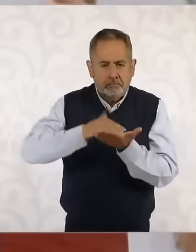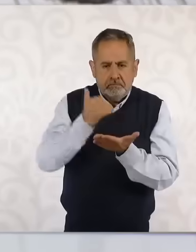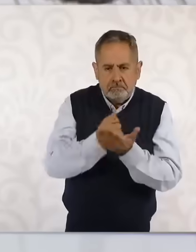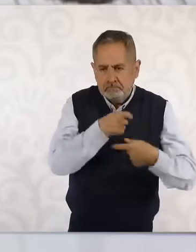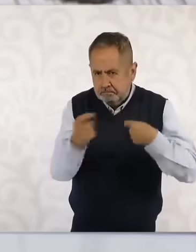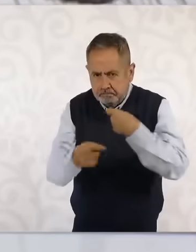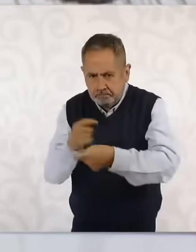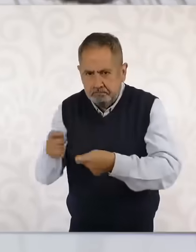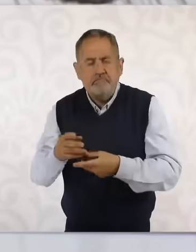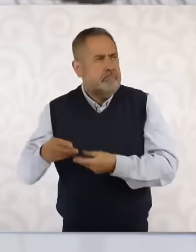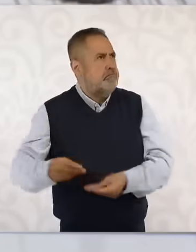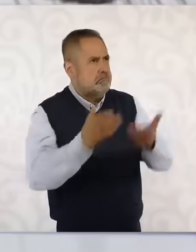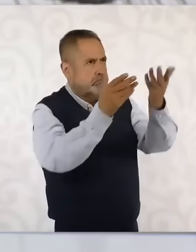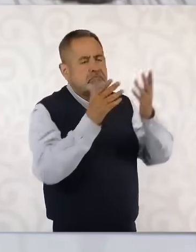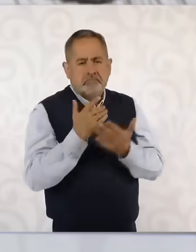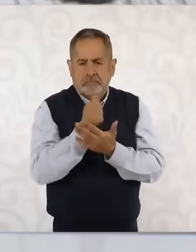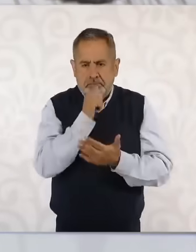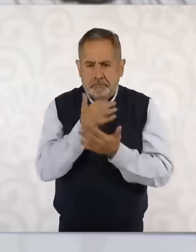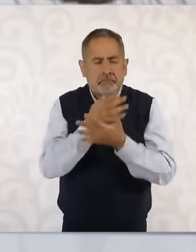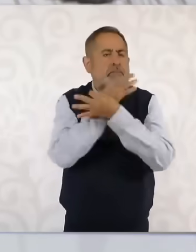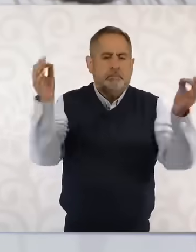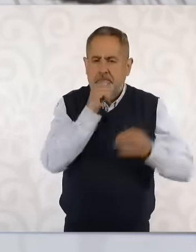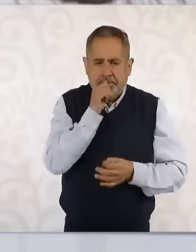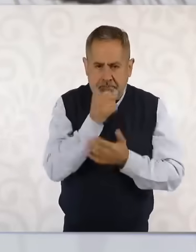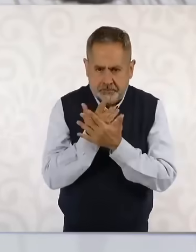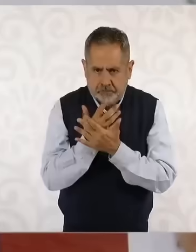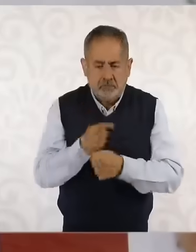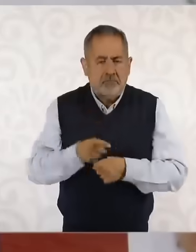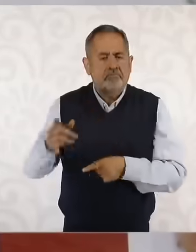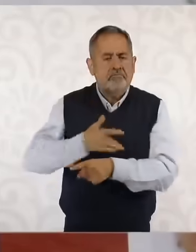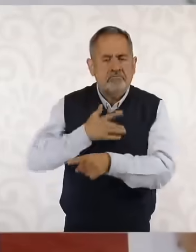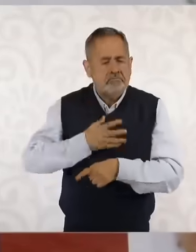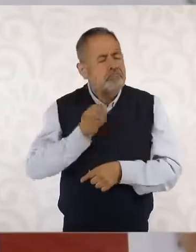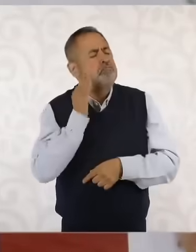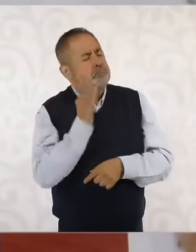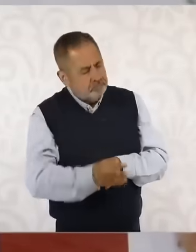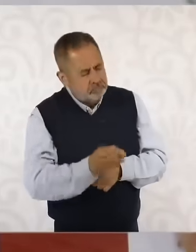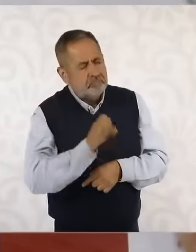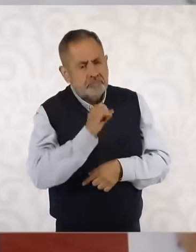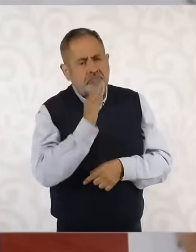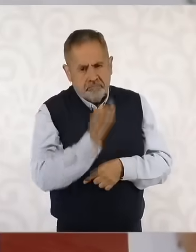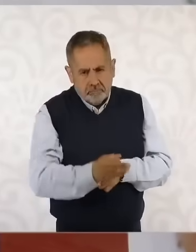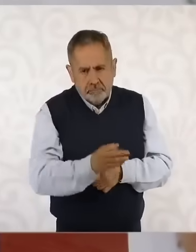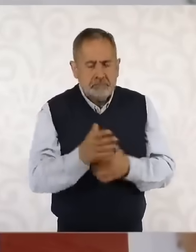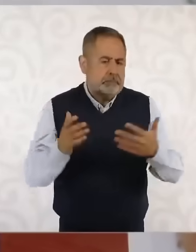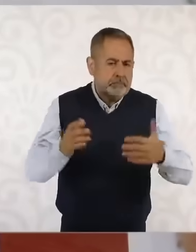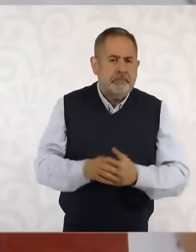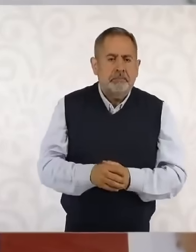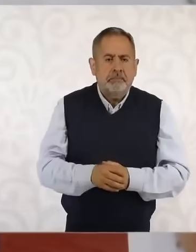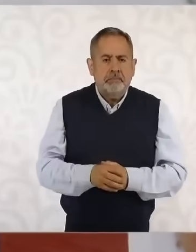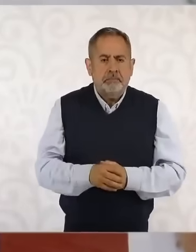entonces no puede anunciarse. Esa es una regla. Pero aceptó el fiscal y aceptó, bueno, más bien